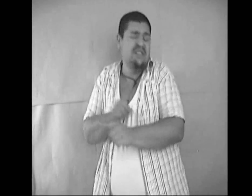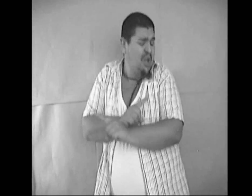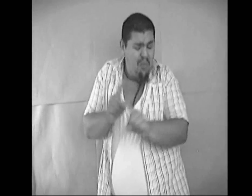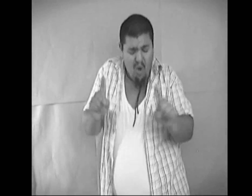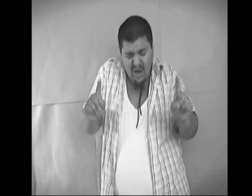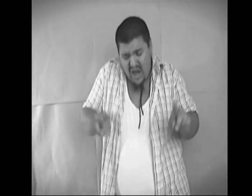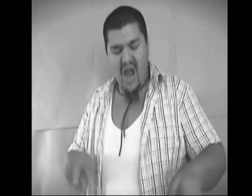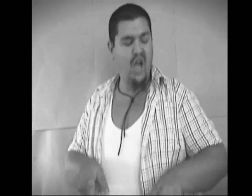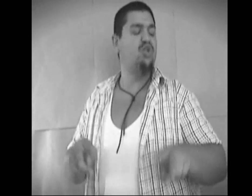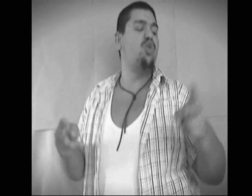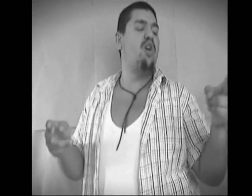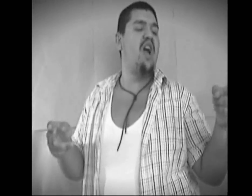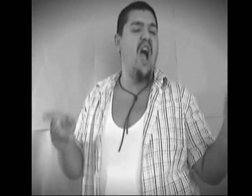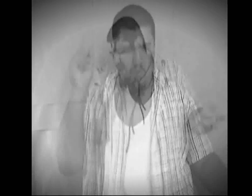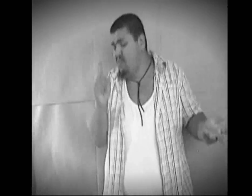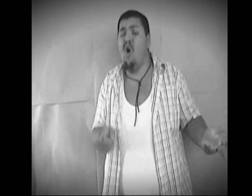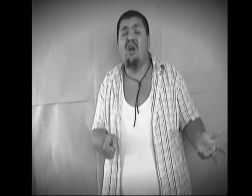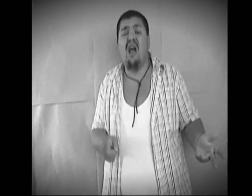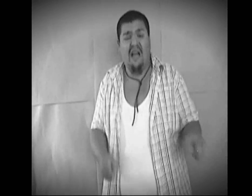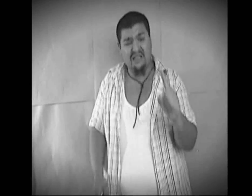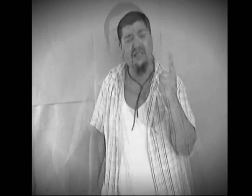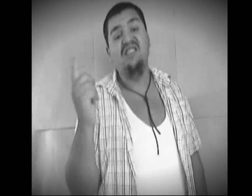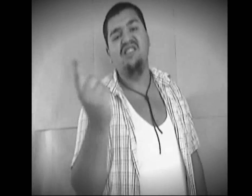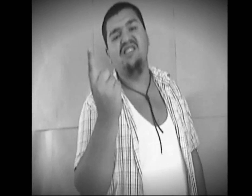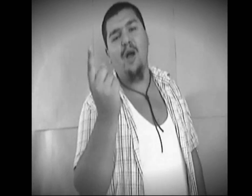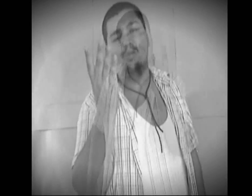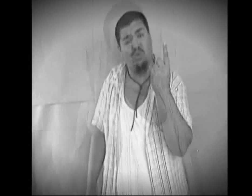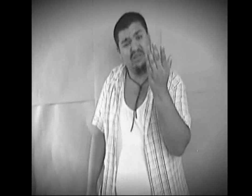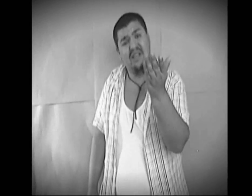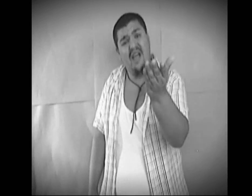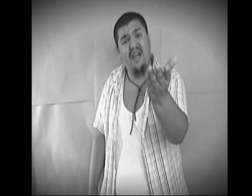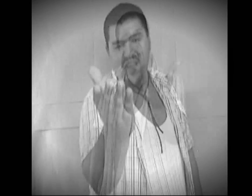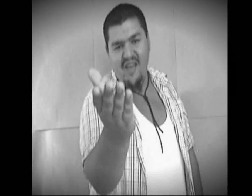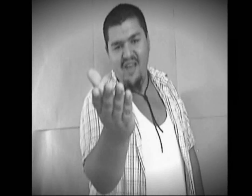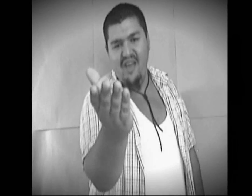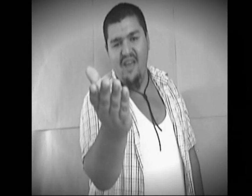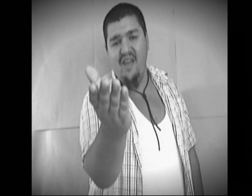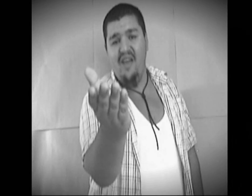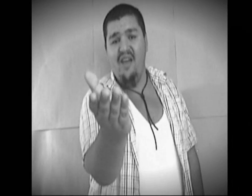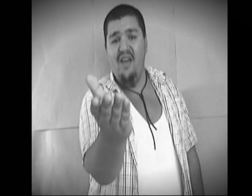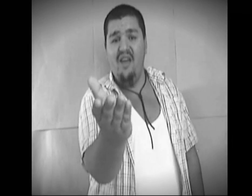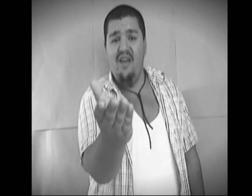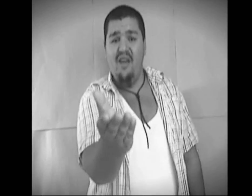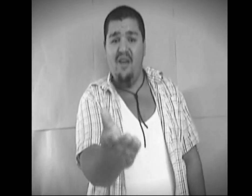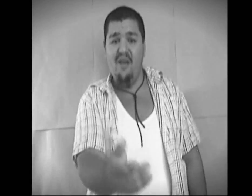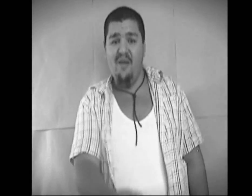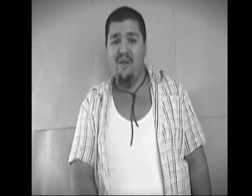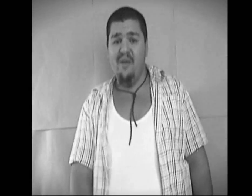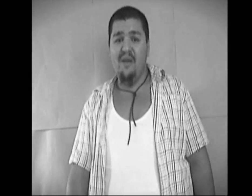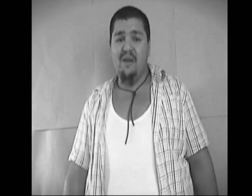аз немога с друга мога само с теб Can another you can only